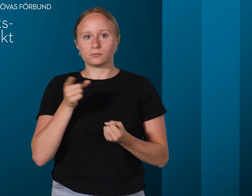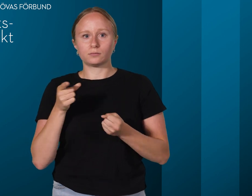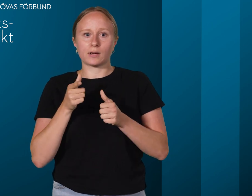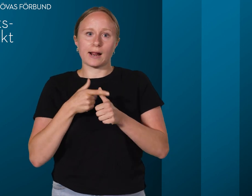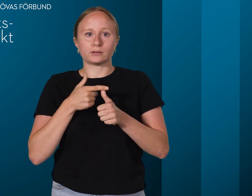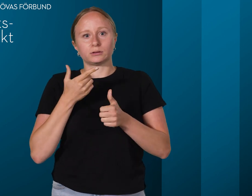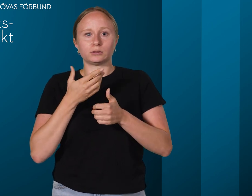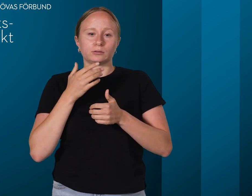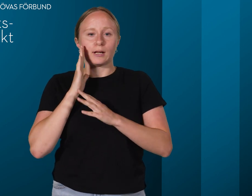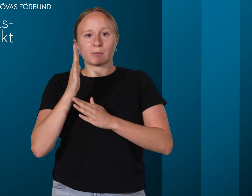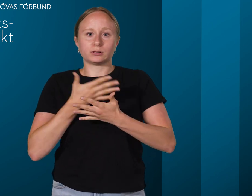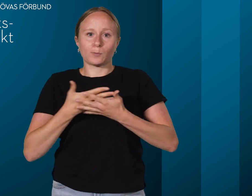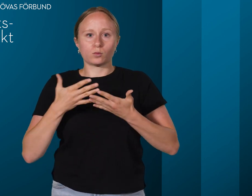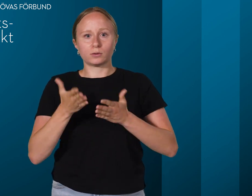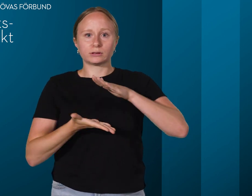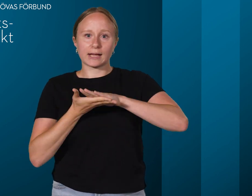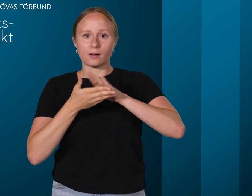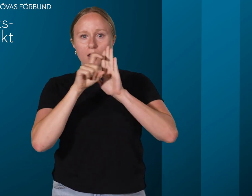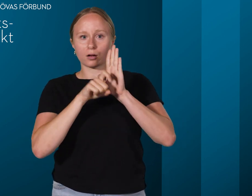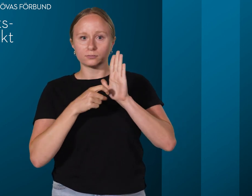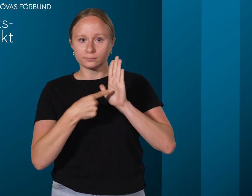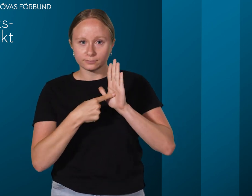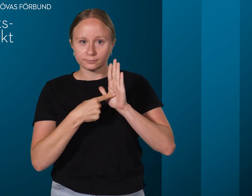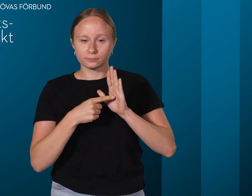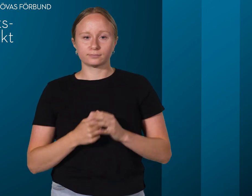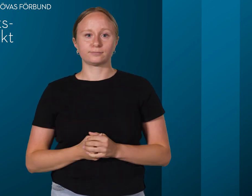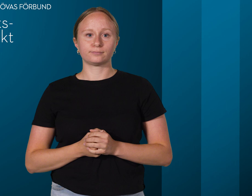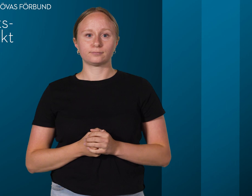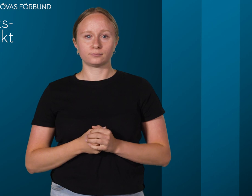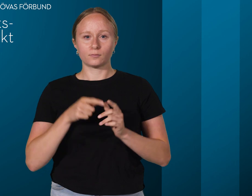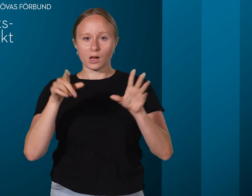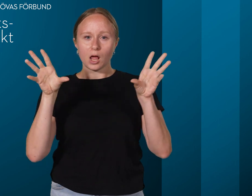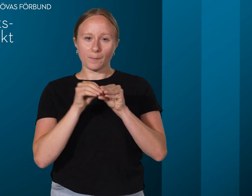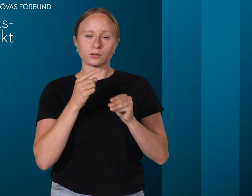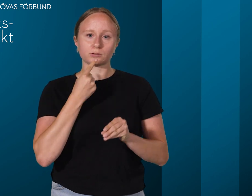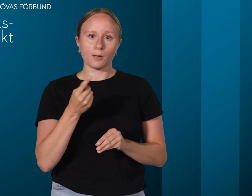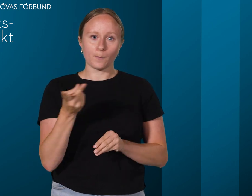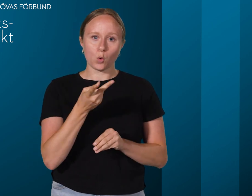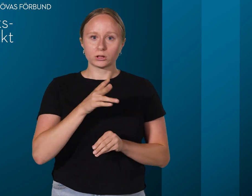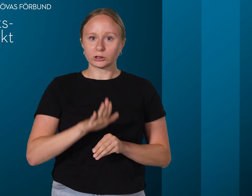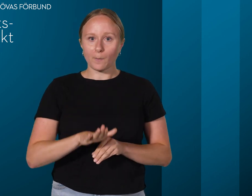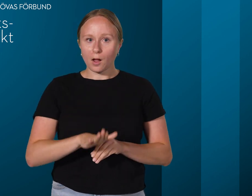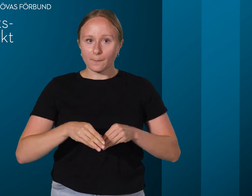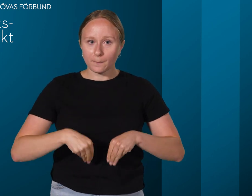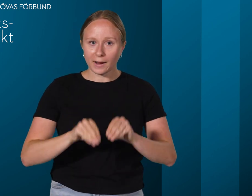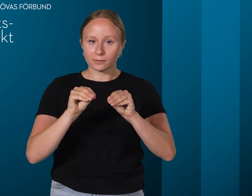de autoktona språkens ställning i lagstiftningen. Rapporten identifierar brister i både småbarnspedagogiken -